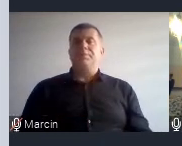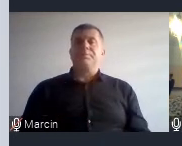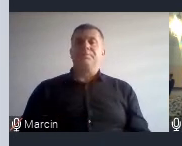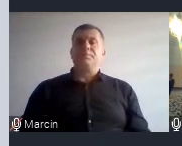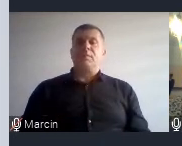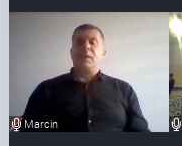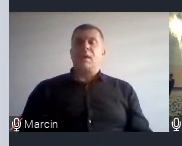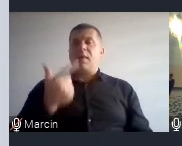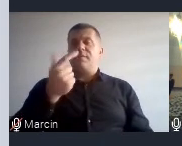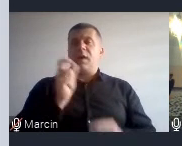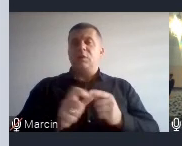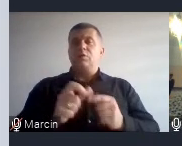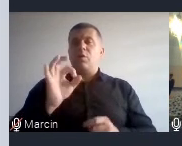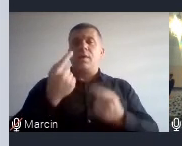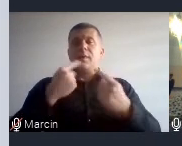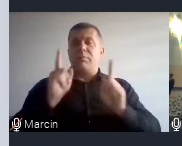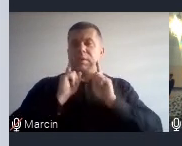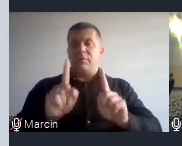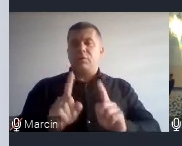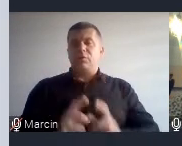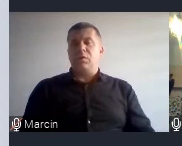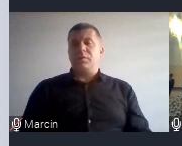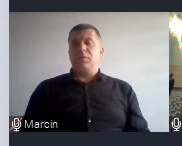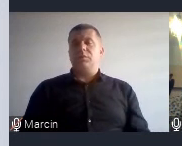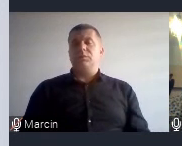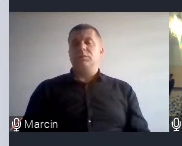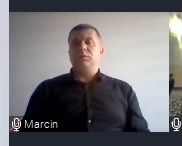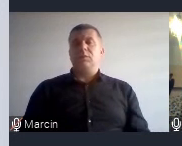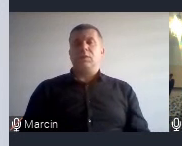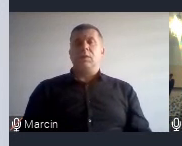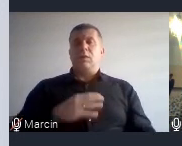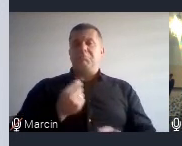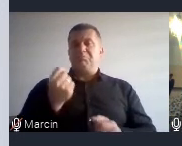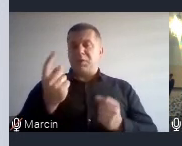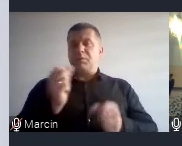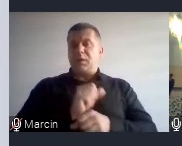Dwa słowa o tych nieprawidłowościach, które się pojawiają i karach,